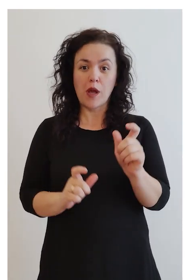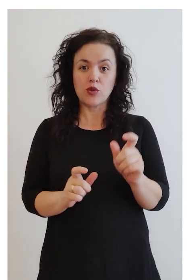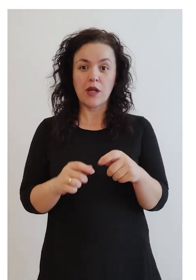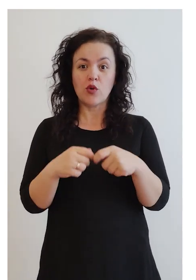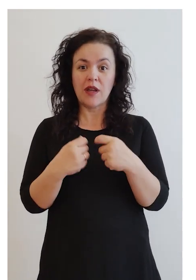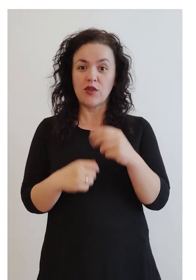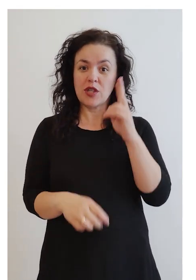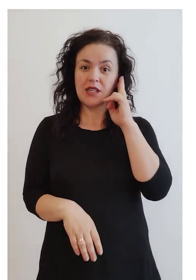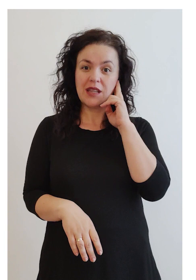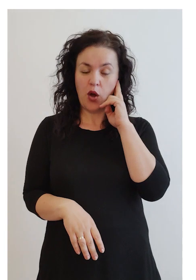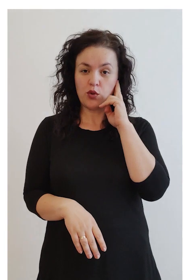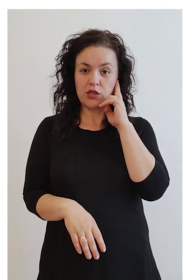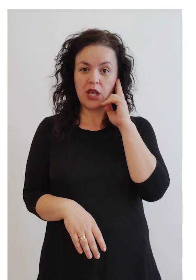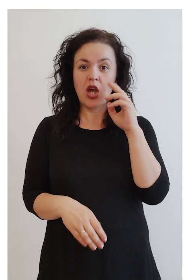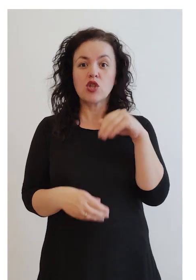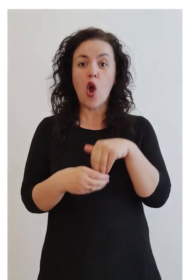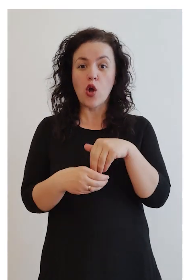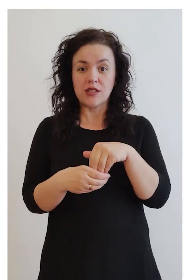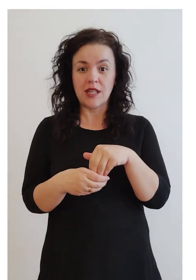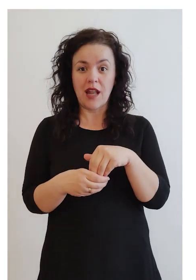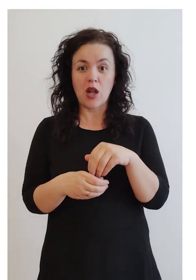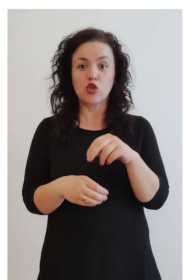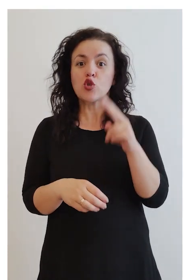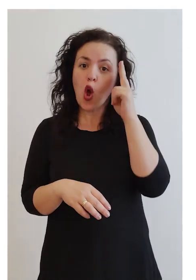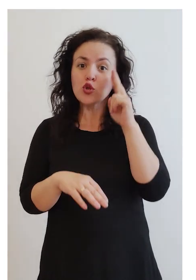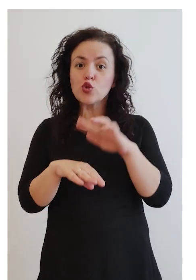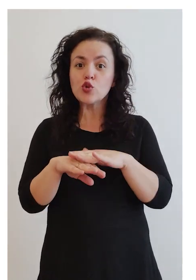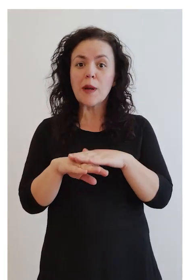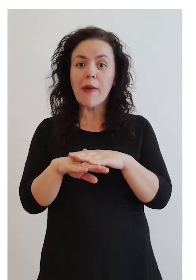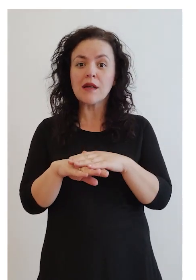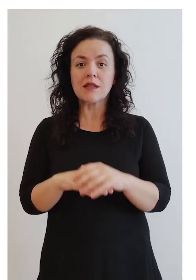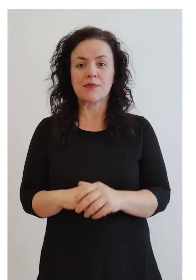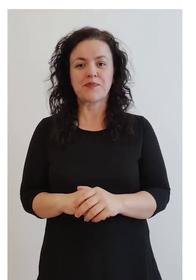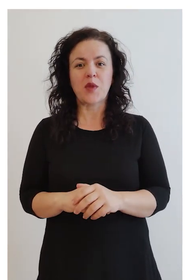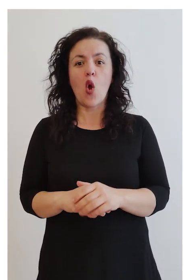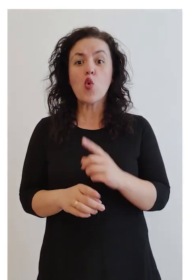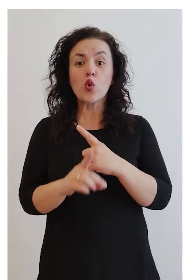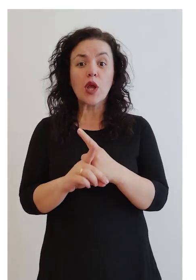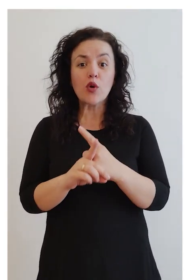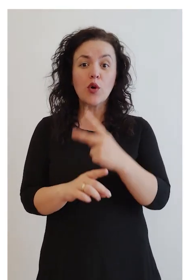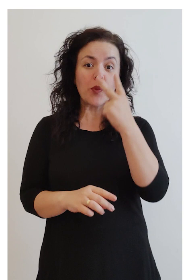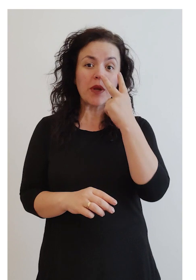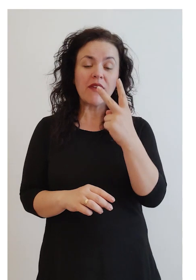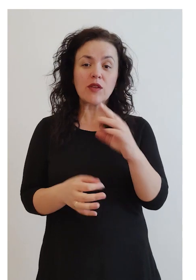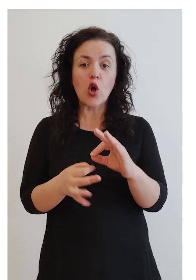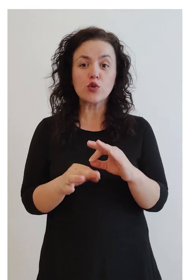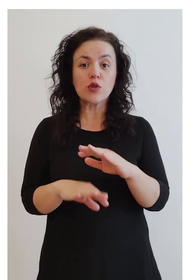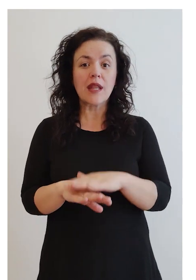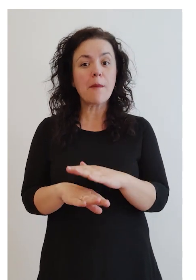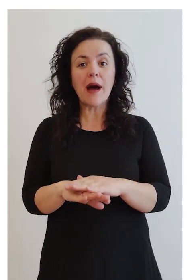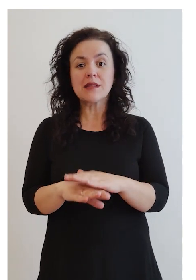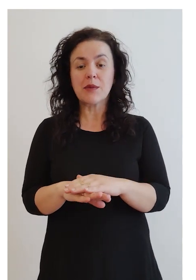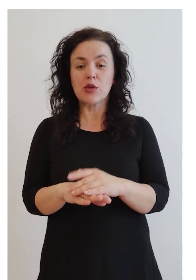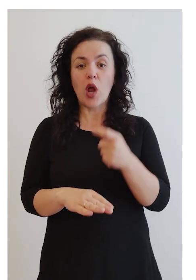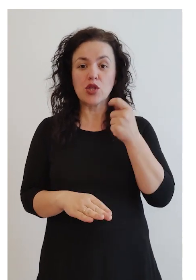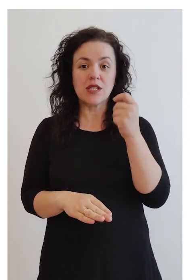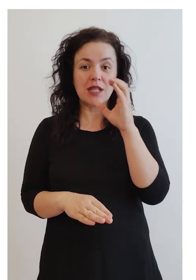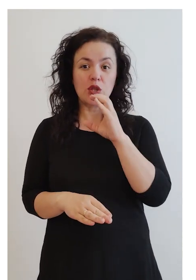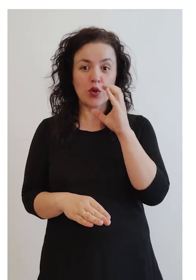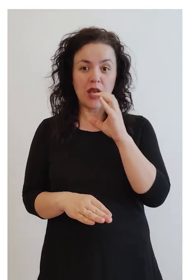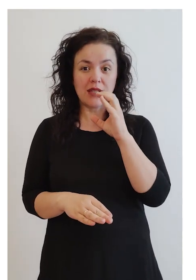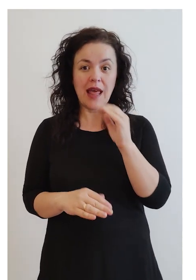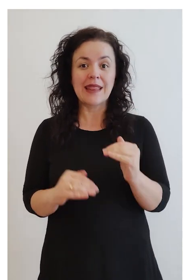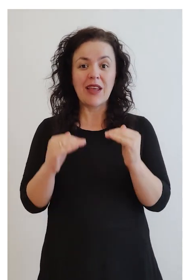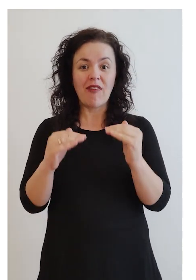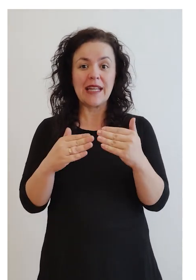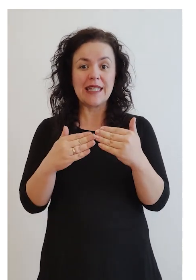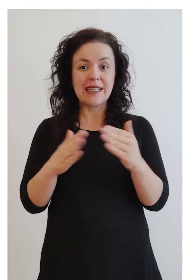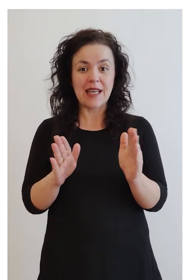Curiculumul privind noțiunile de bază pentru agenții de turism, nivel inițiere, adecvat pentru persoanele cu deficiențe de auz, are trei secțiuni.